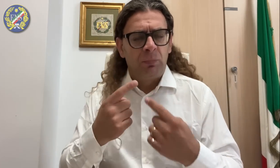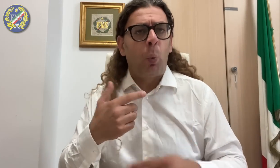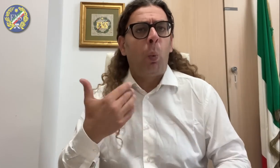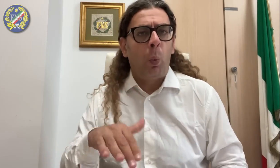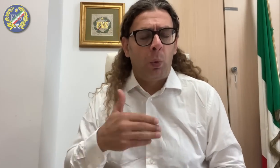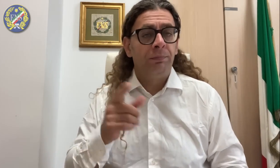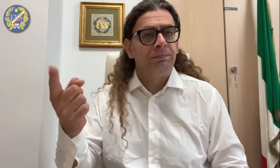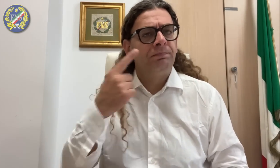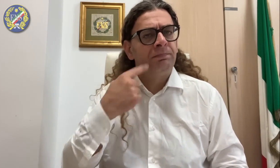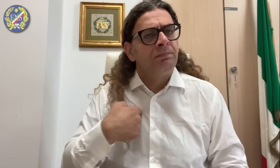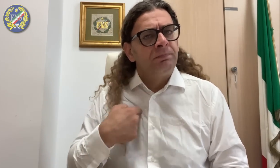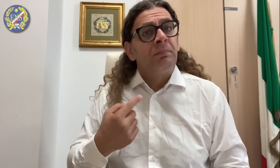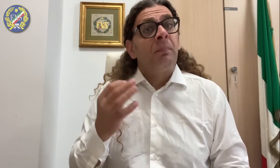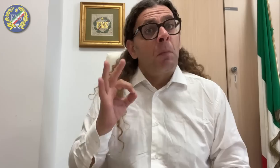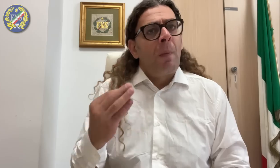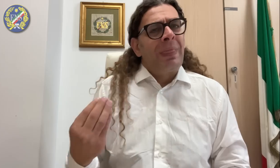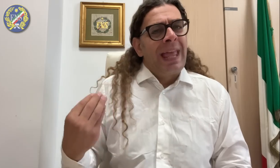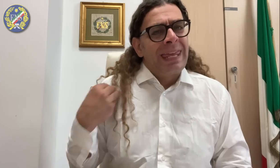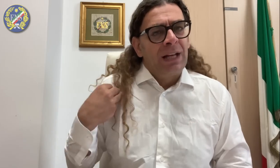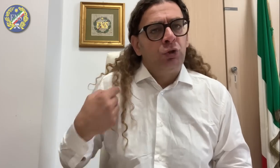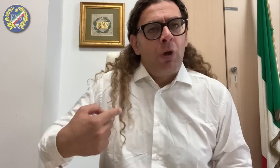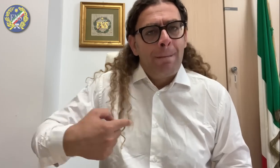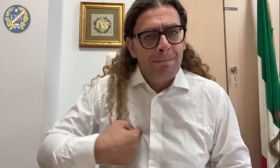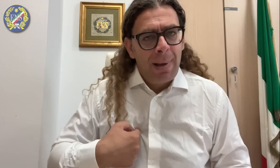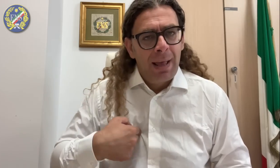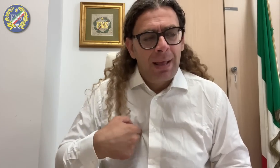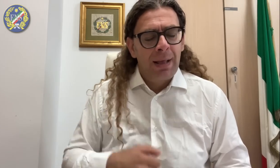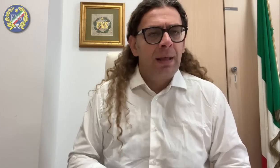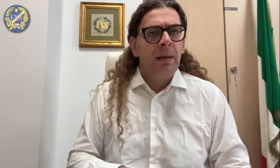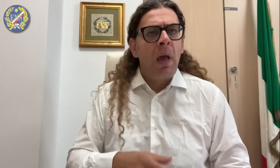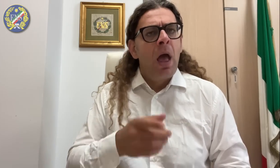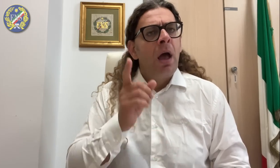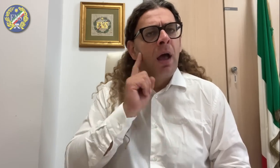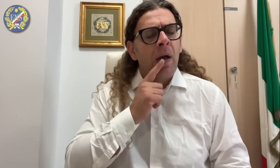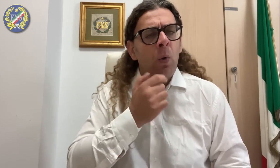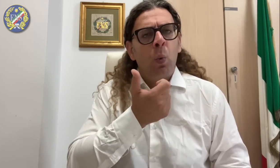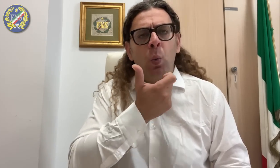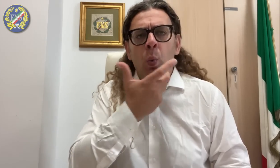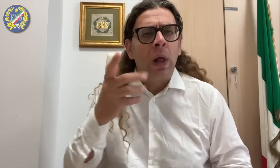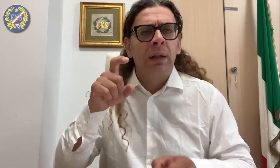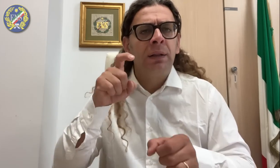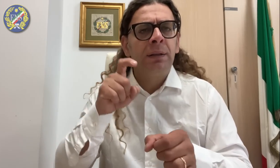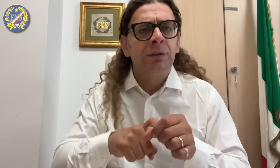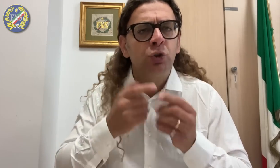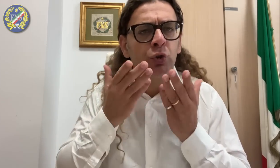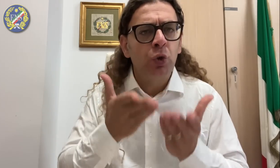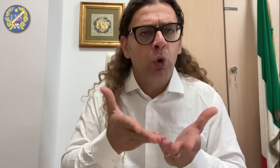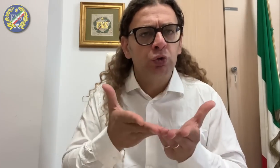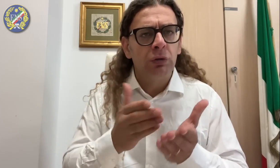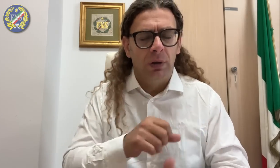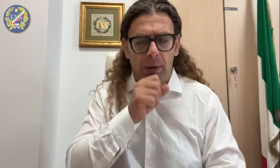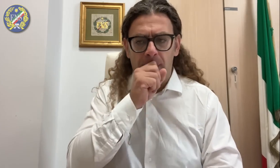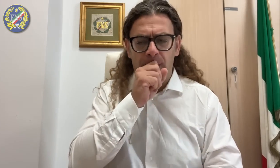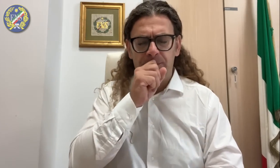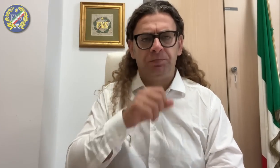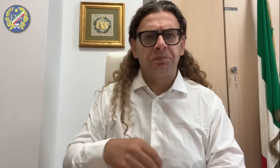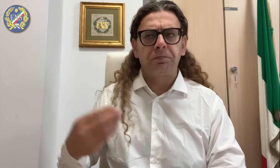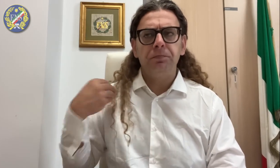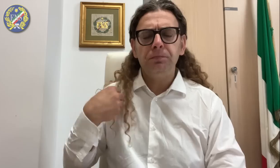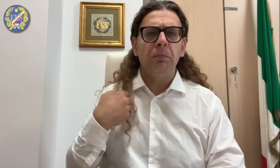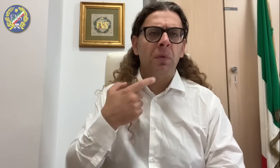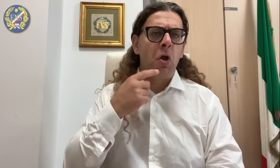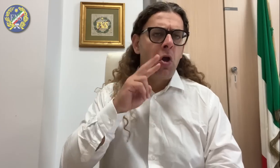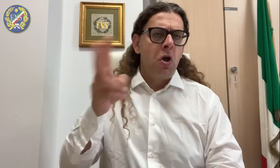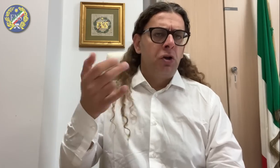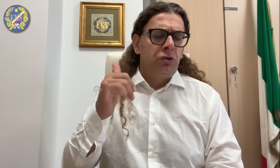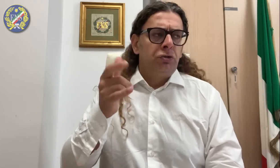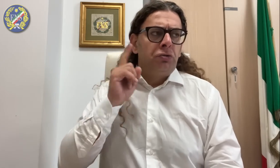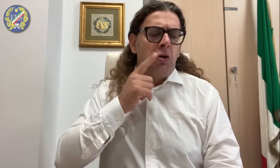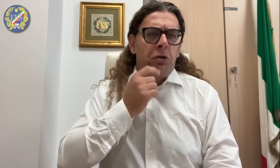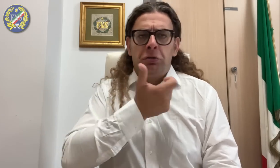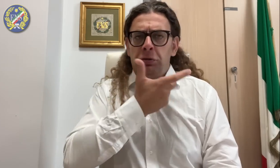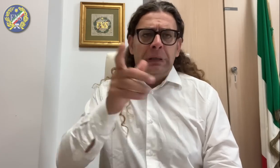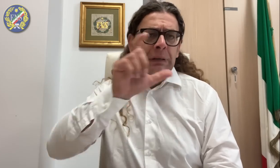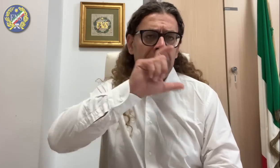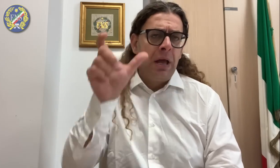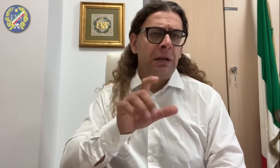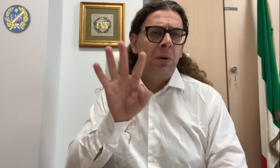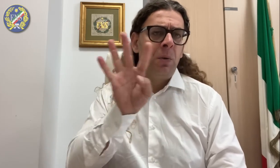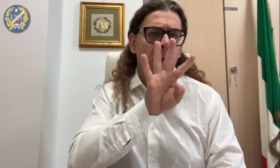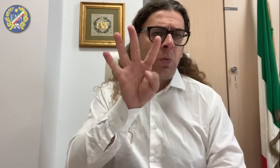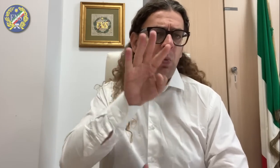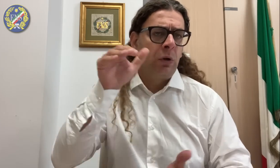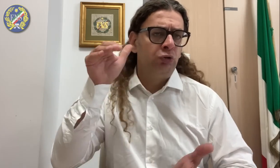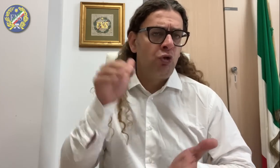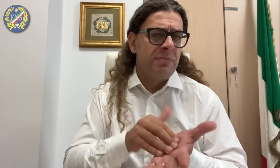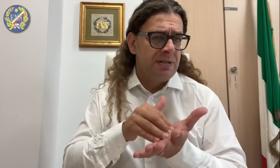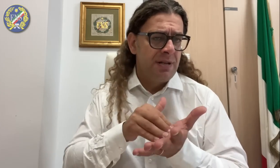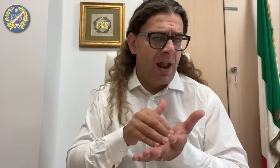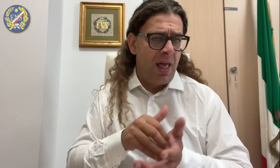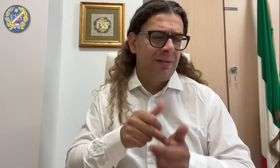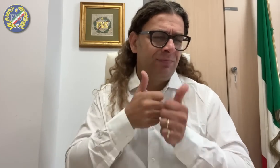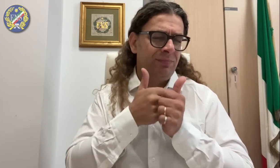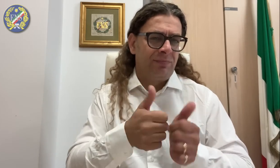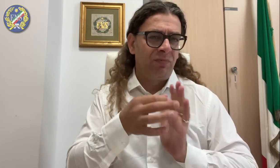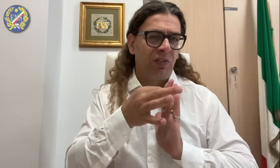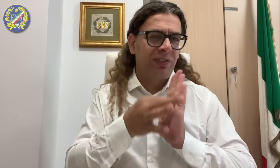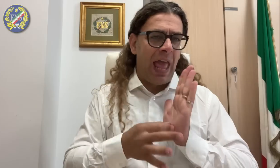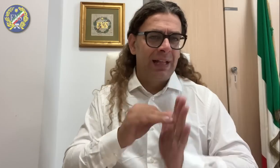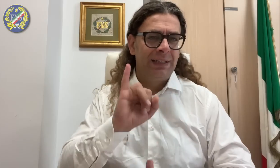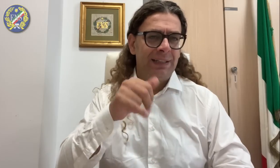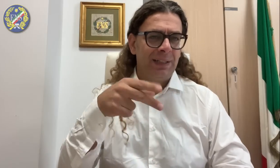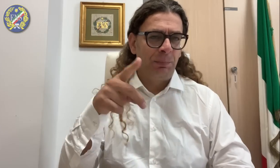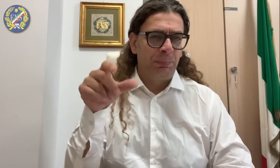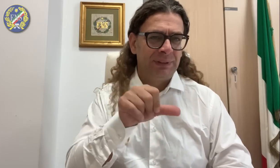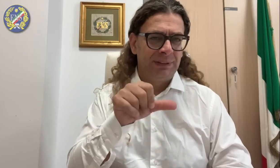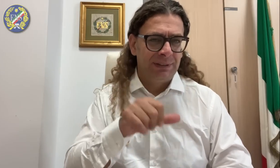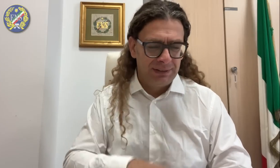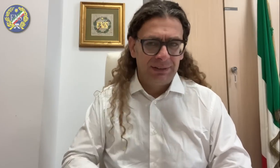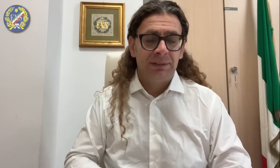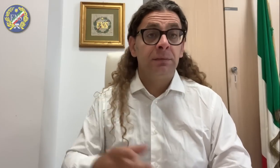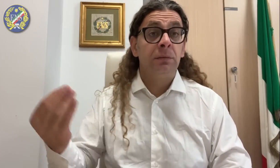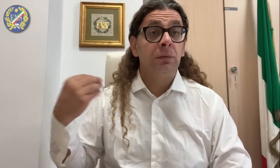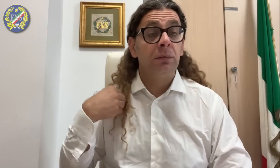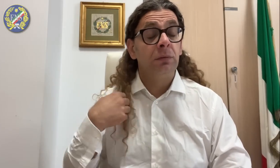fossero i soci sordi italiani, gli ho risposto che in Italia ci sono circa 44.000 persone sorde, secondo i dati INPS.